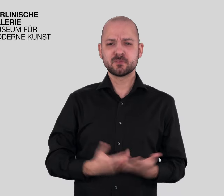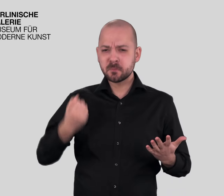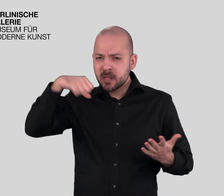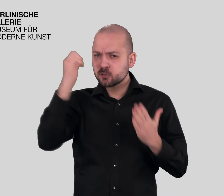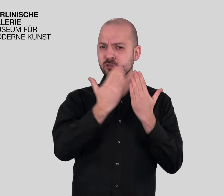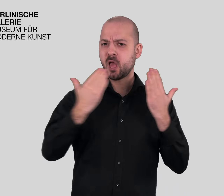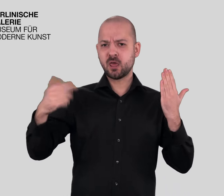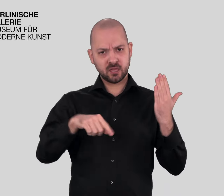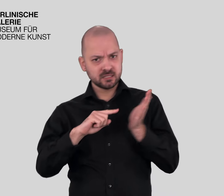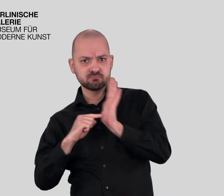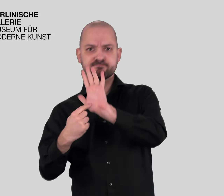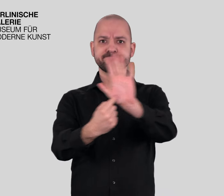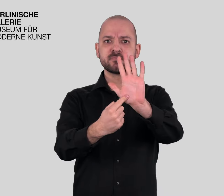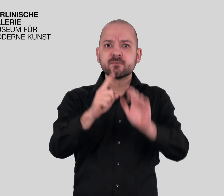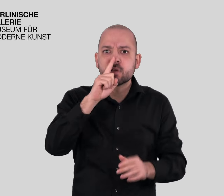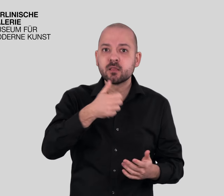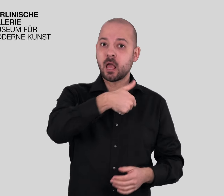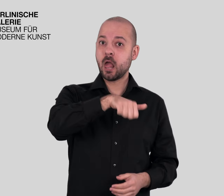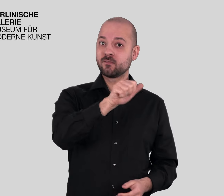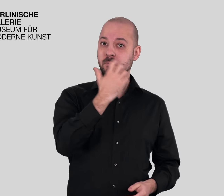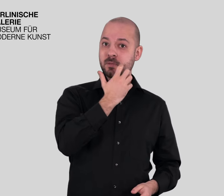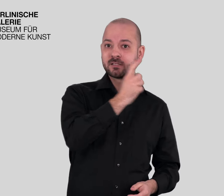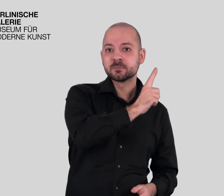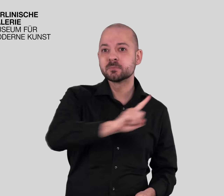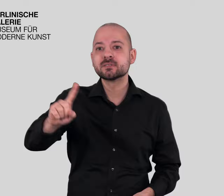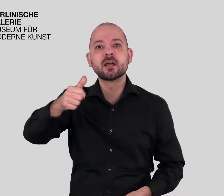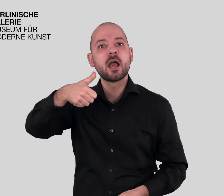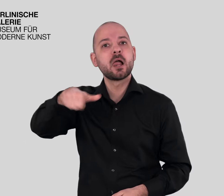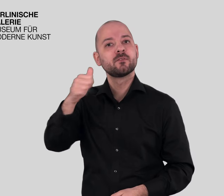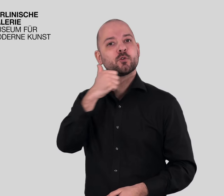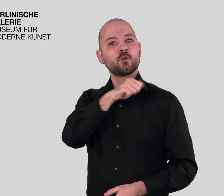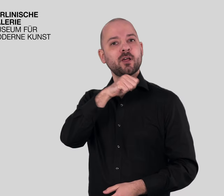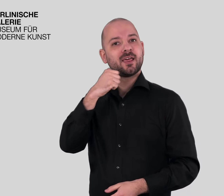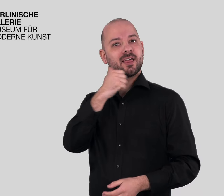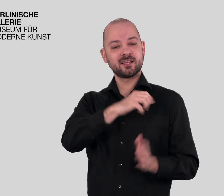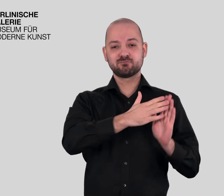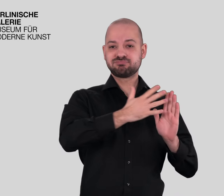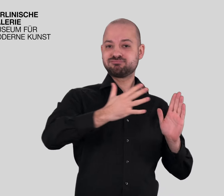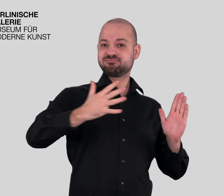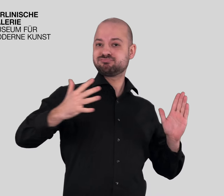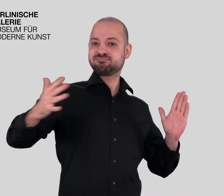Vom 11.03. bis 11.07.2016 stellt die Berlinische Galerie